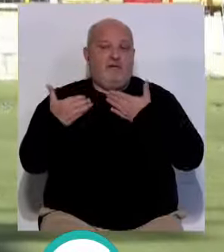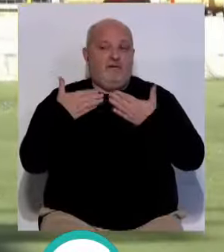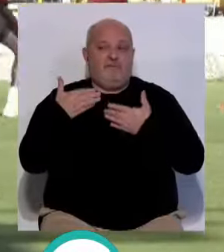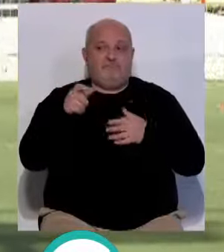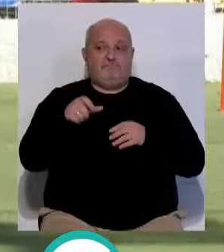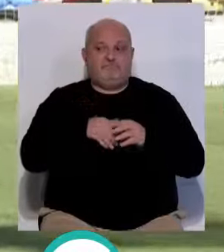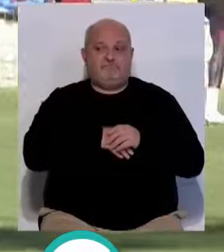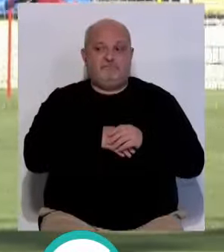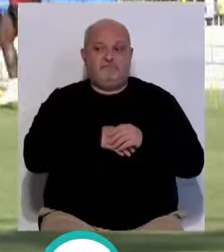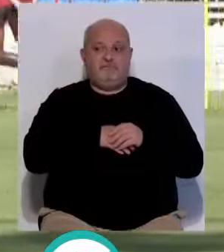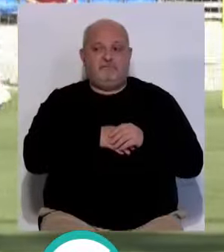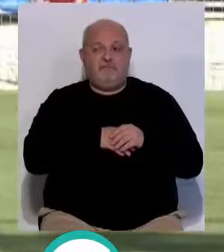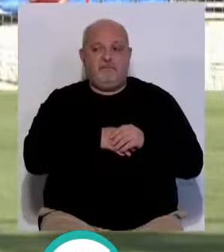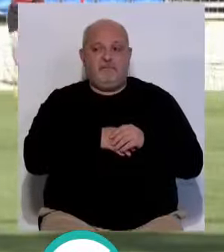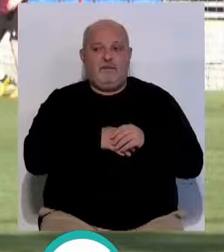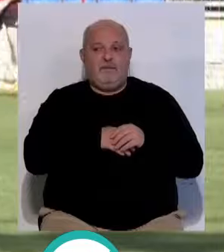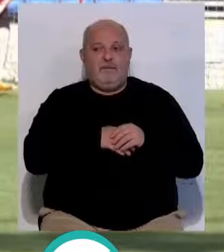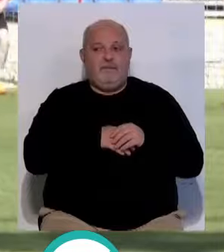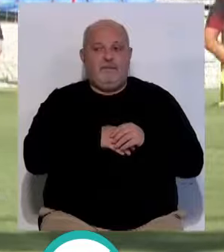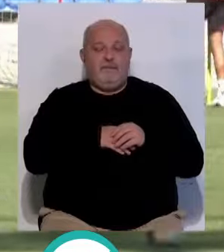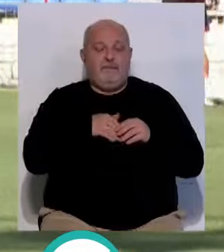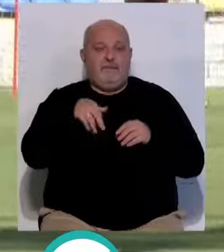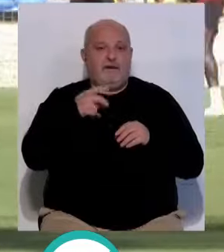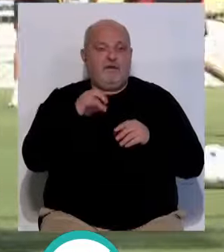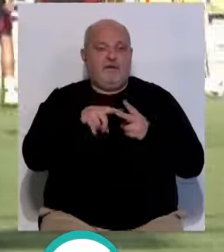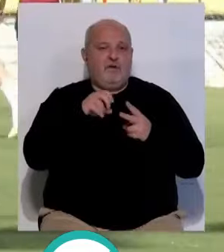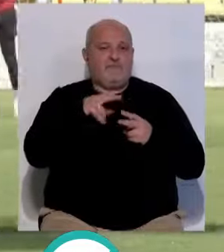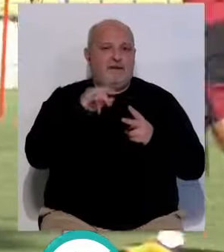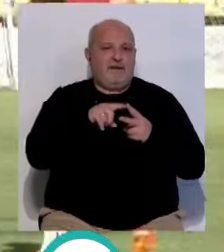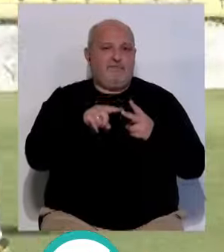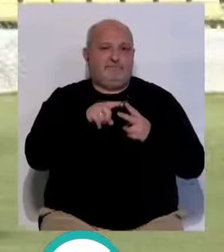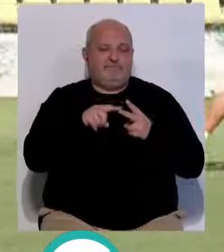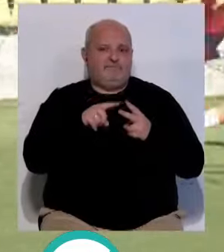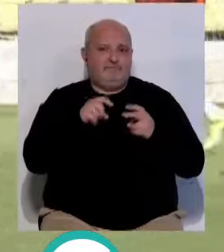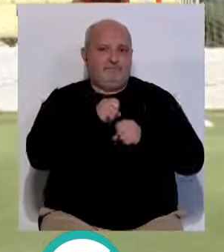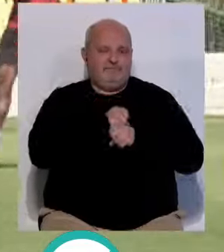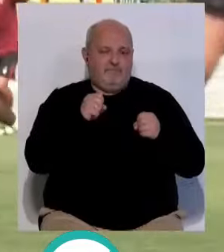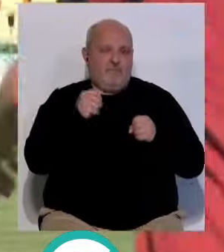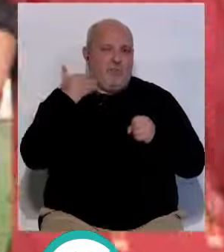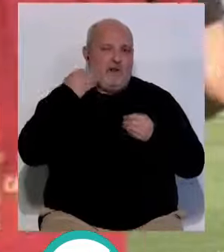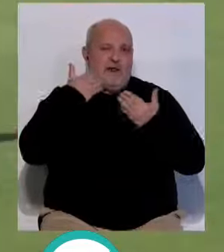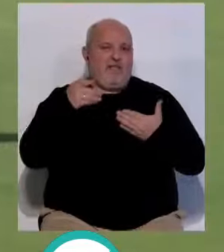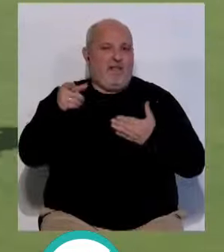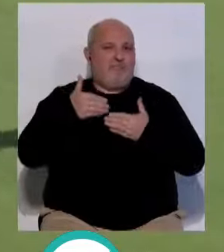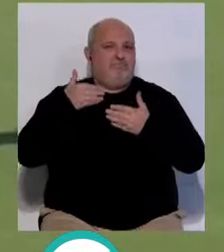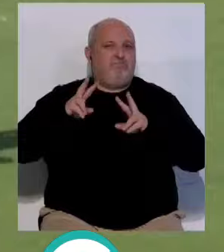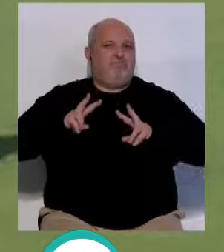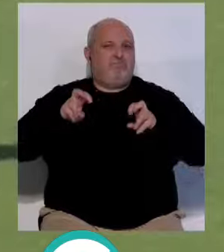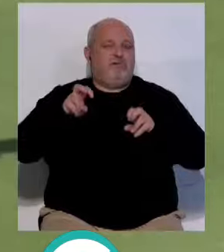vestido la camiseta del negredo y José Mar no estaría d está Y eso es indiscutible otra cosa